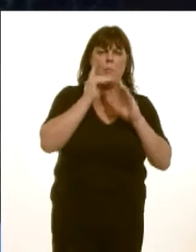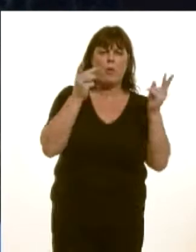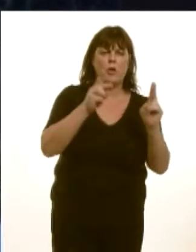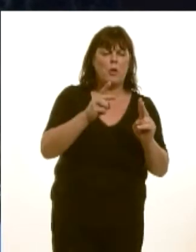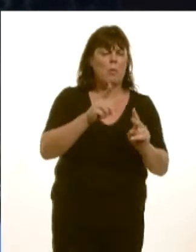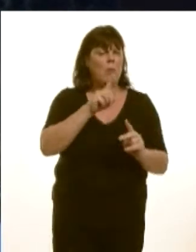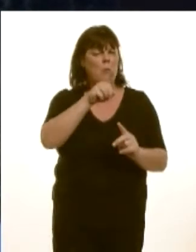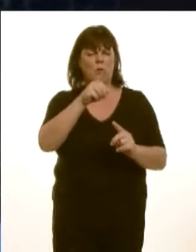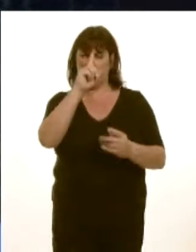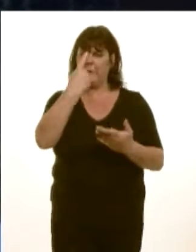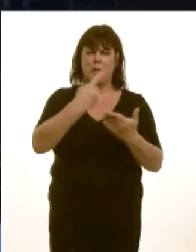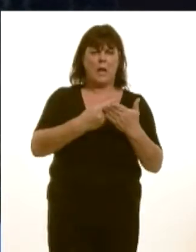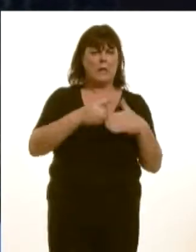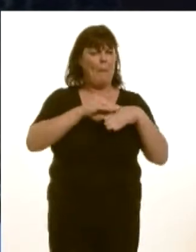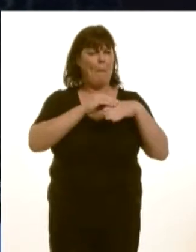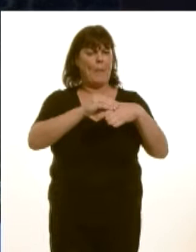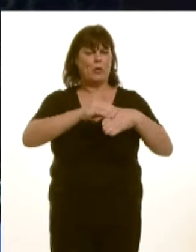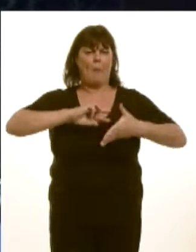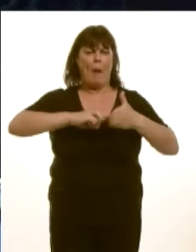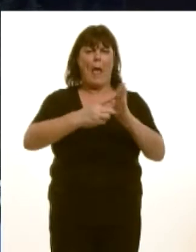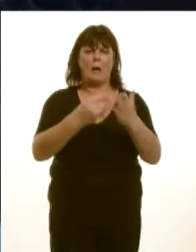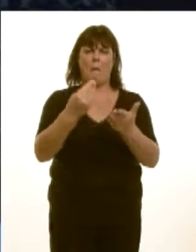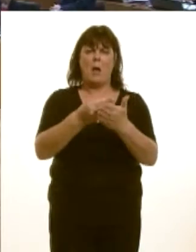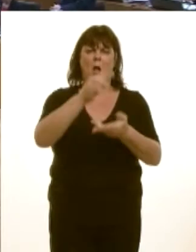angen i fwy o bethau fel hyn ddigwydd o fewn Llywodraeth Cymru?